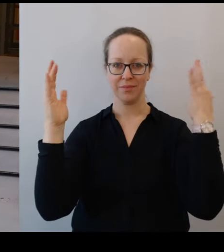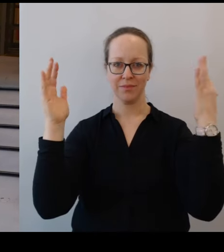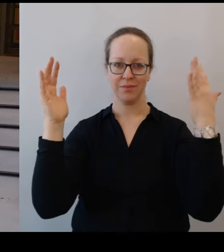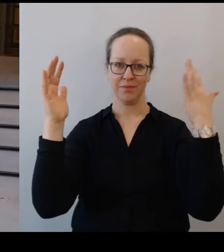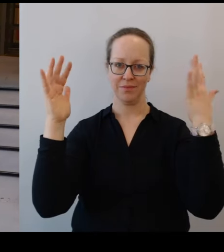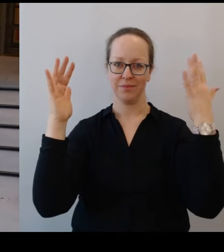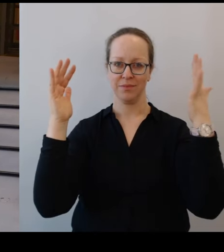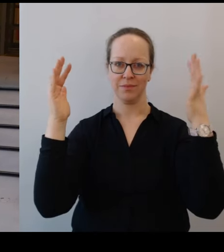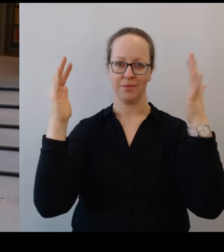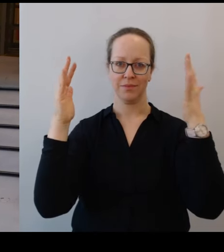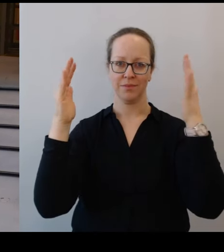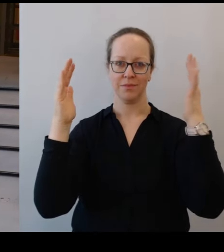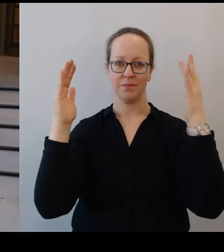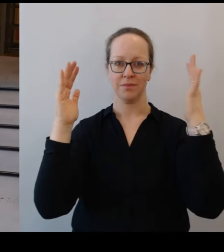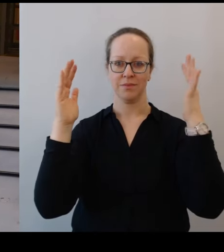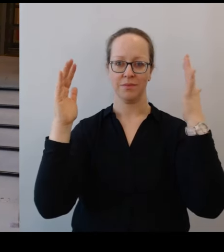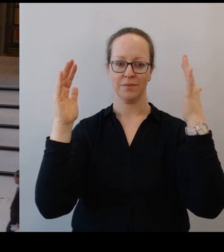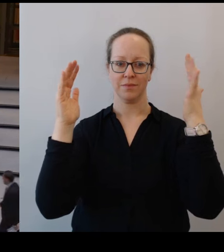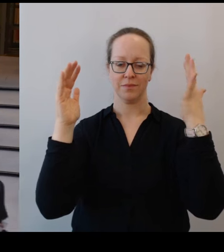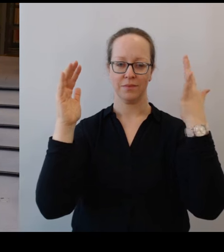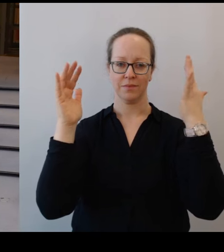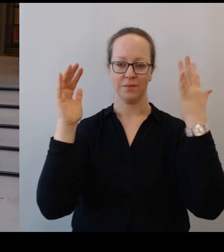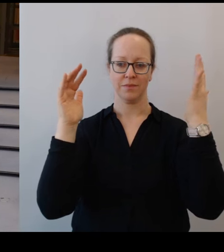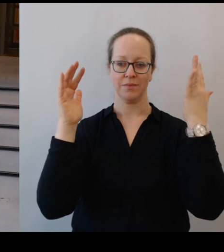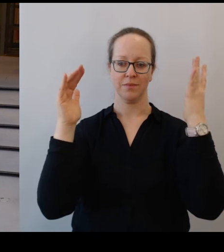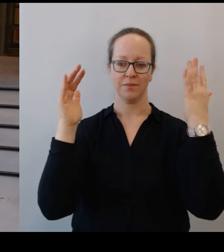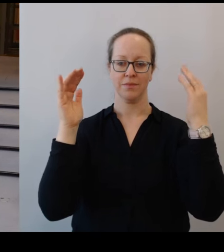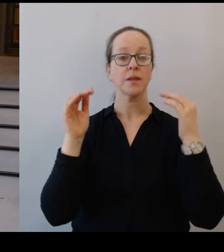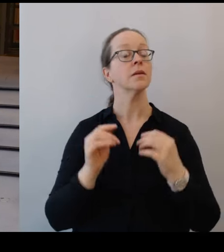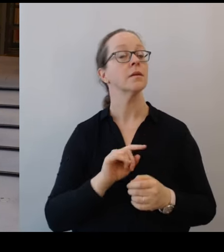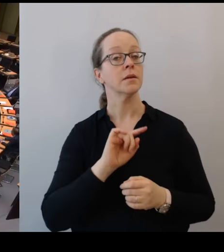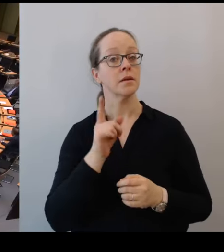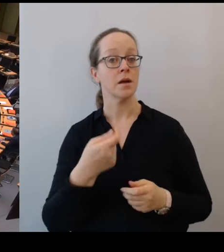(Rednerwechsel) Dann folgt für die Fraktion Bündnis 90/Die Grünen die Kollegin Schmidberger.